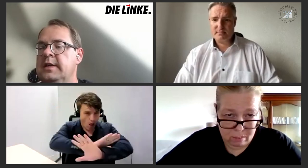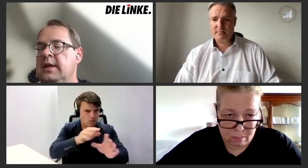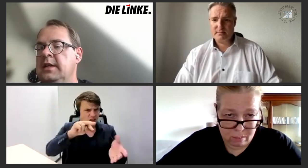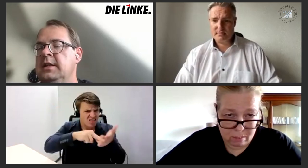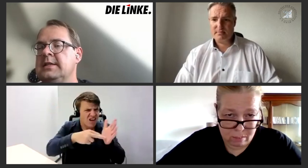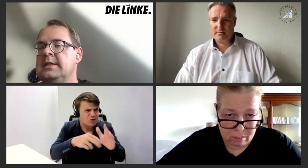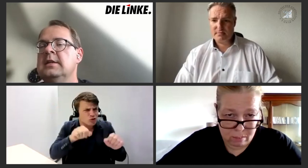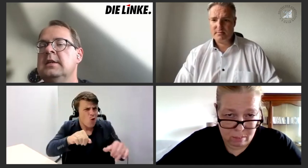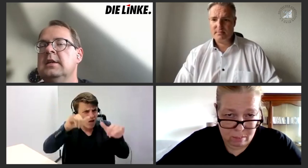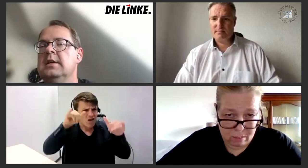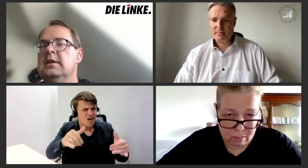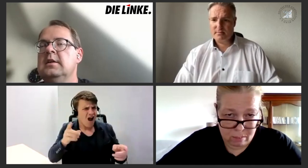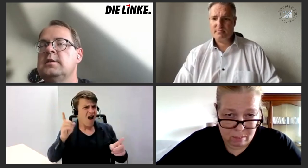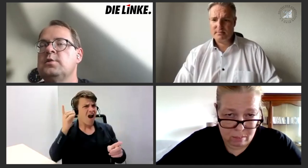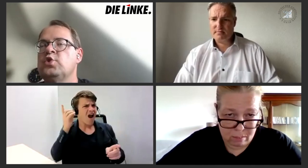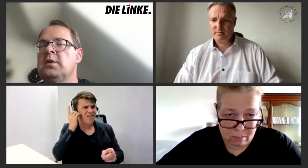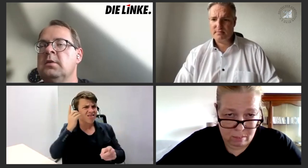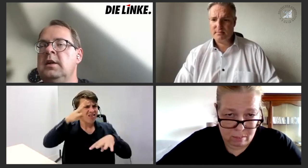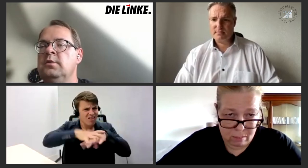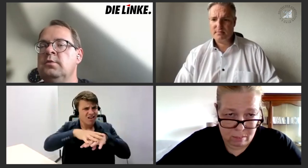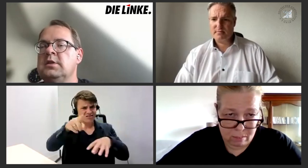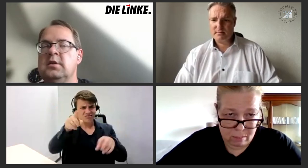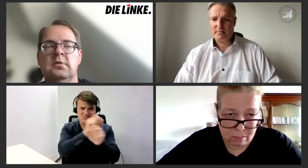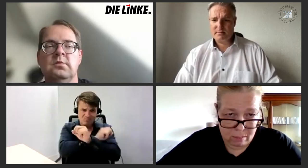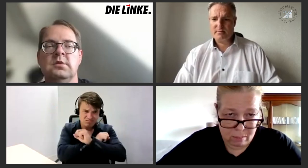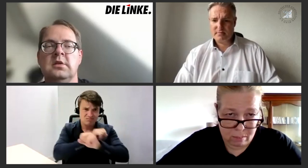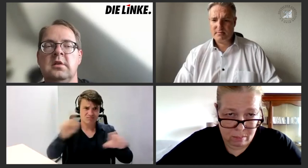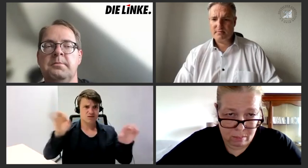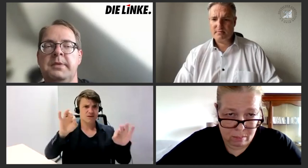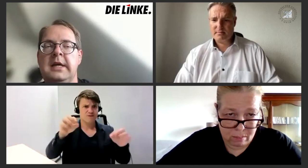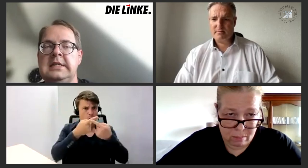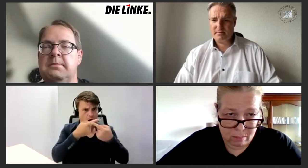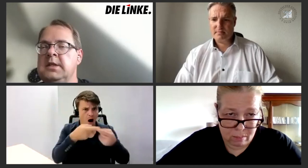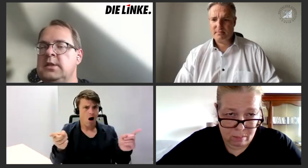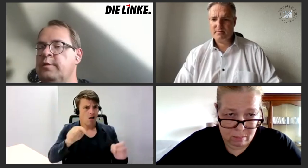Also das ist technisch möglich, dass auf die Handynetze zu schicken und allen Nutzerinnen und